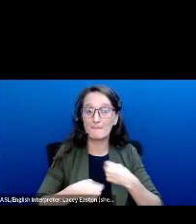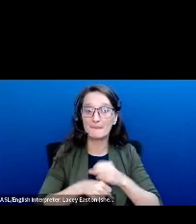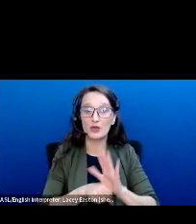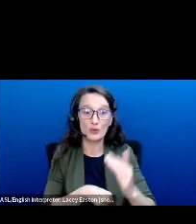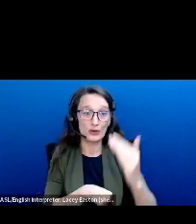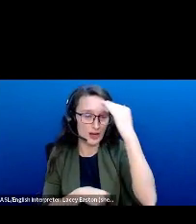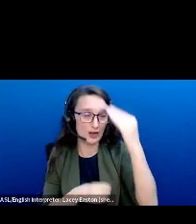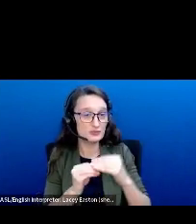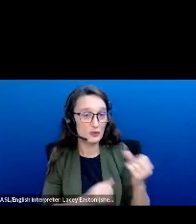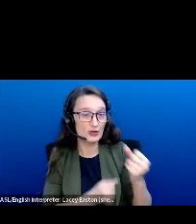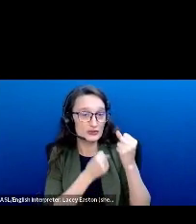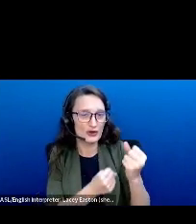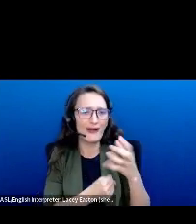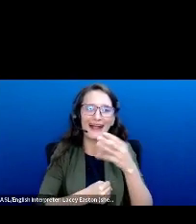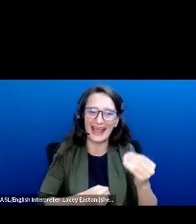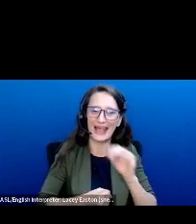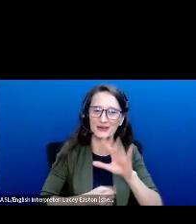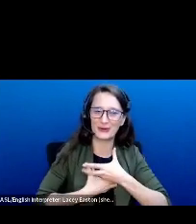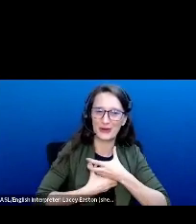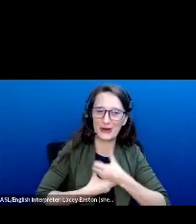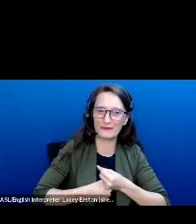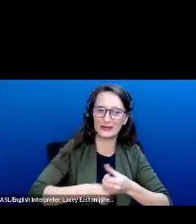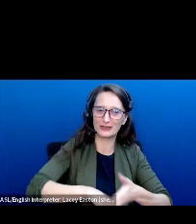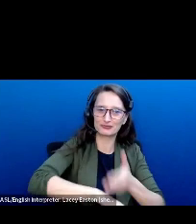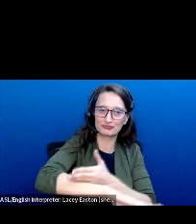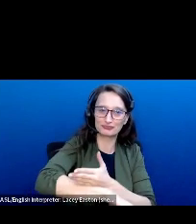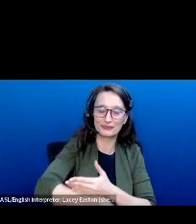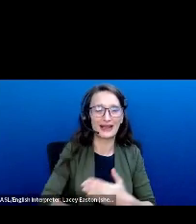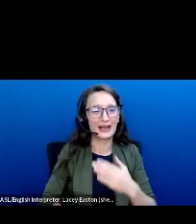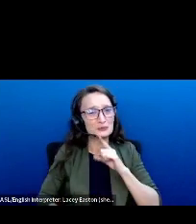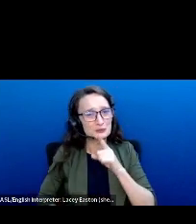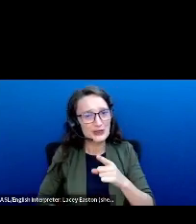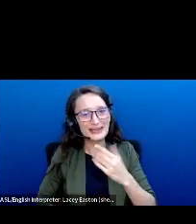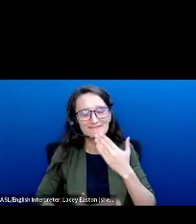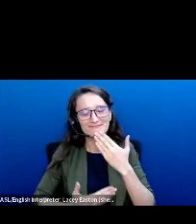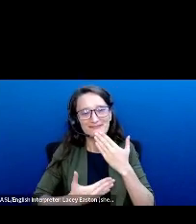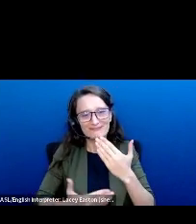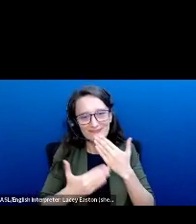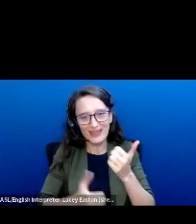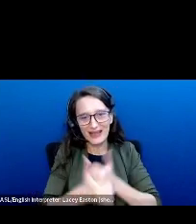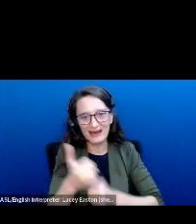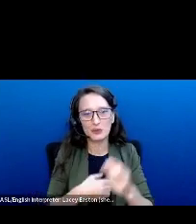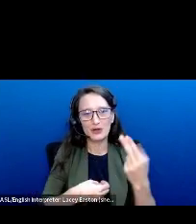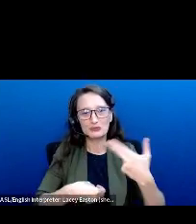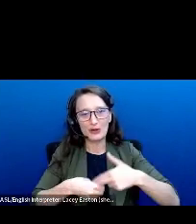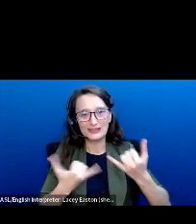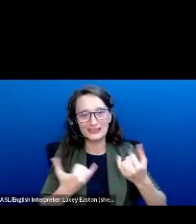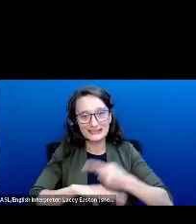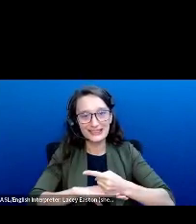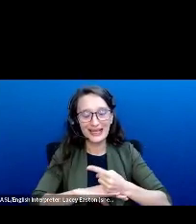Agradezco sinceramente a todos los que iniciaron sesión hoy mientras continuamos desarrollando, manteniendo y fortaleciendo